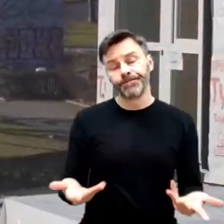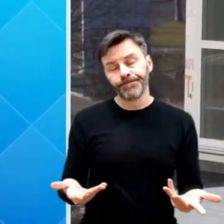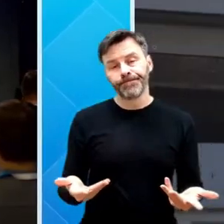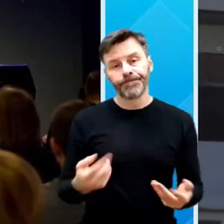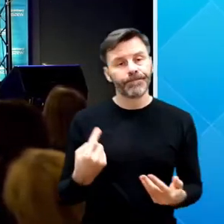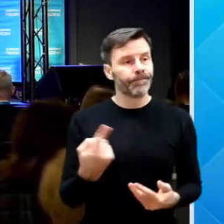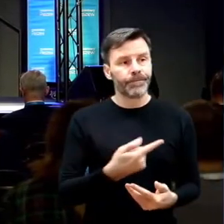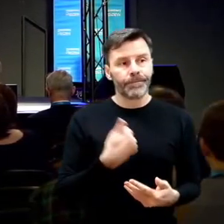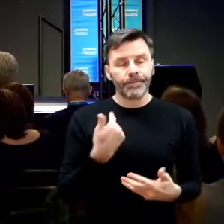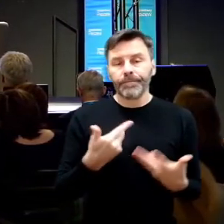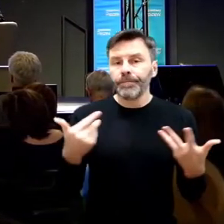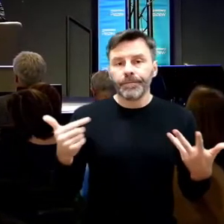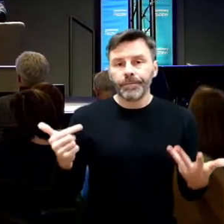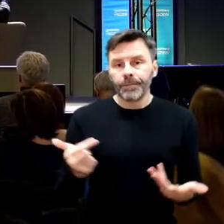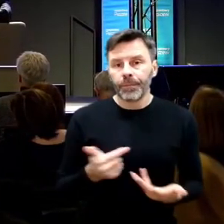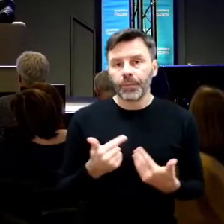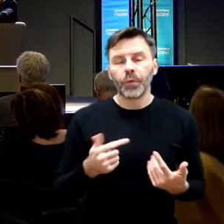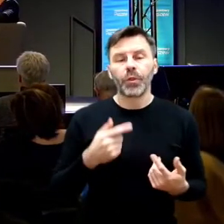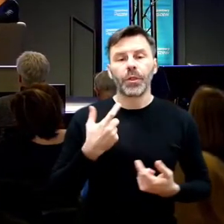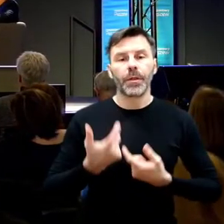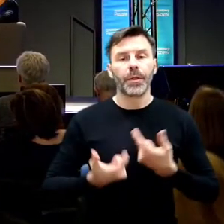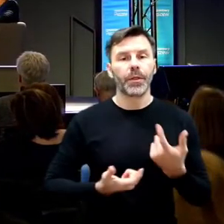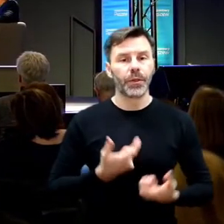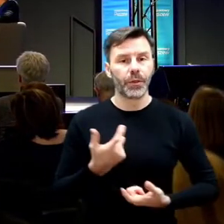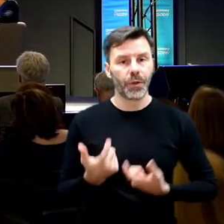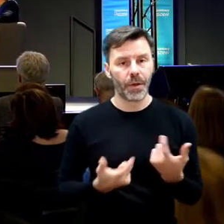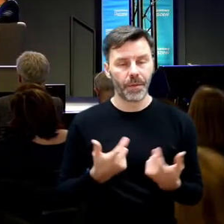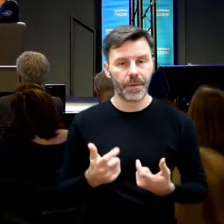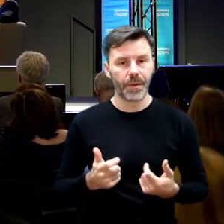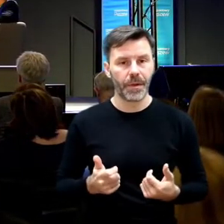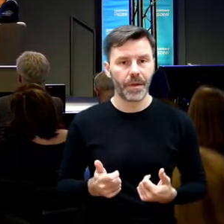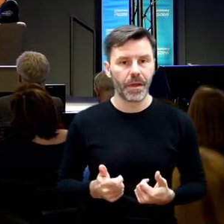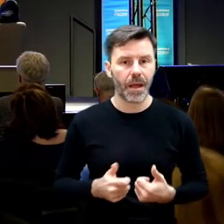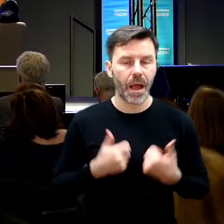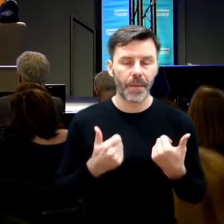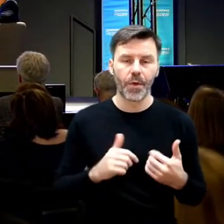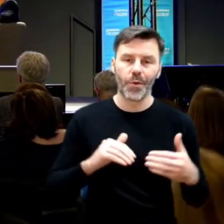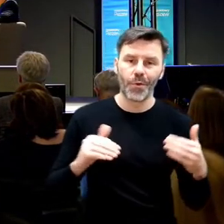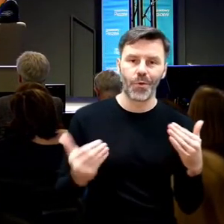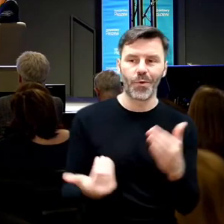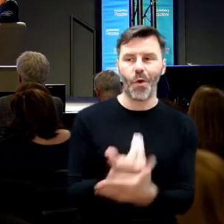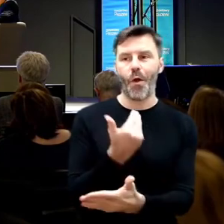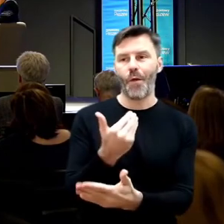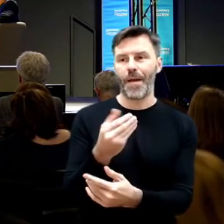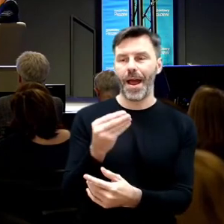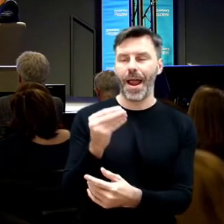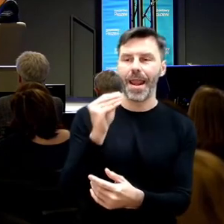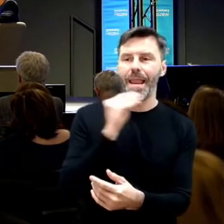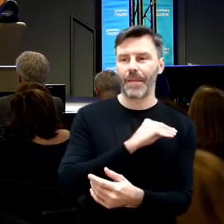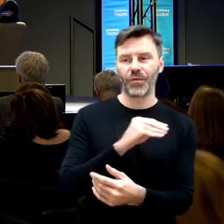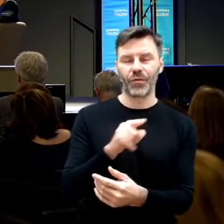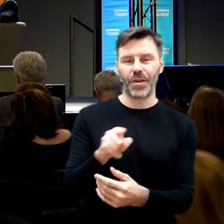aby sięgać po inne, nowe, lepsze, a na pewno inne rozwiązania.